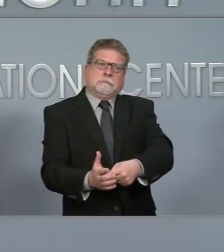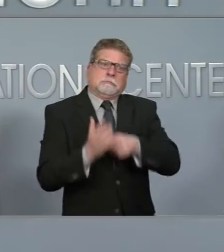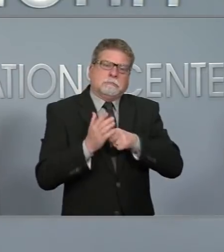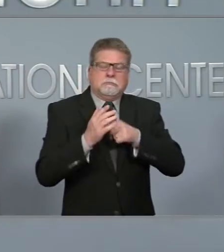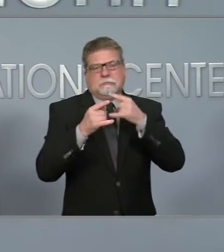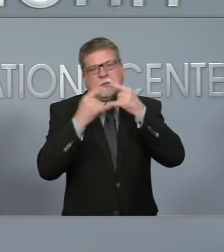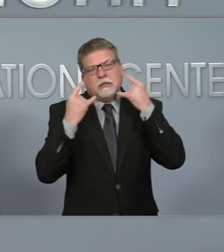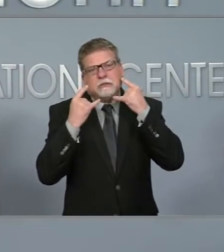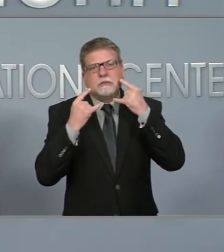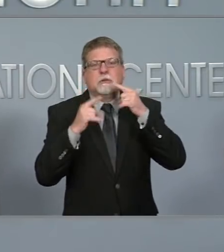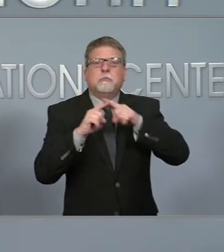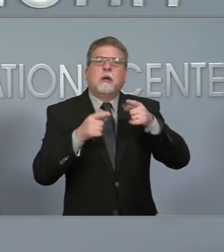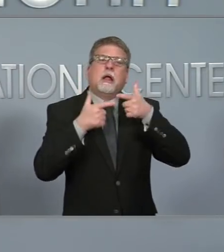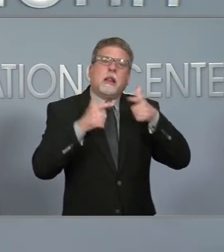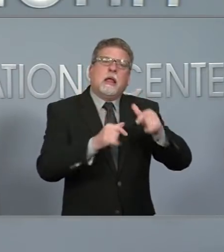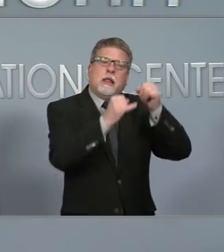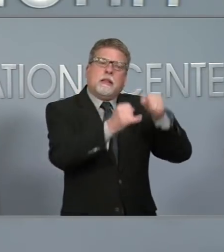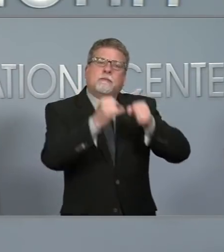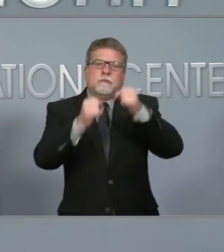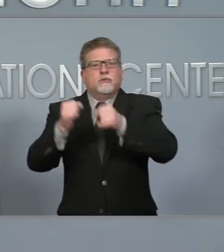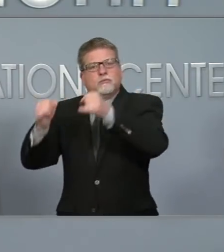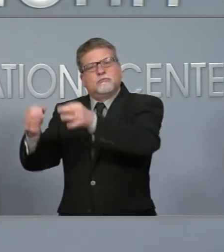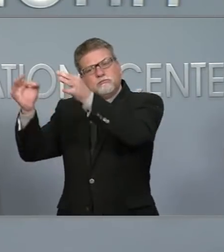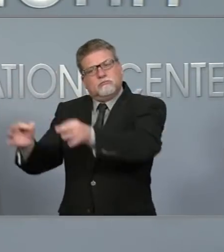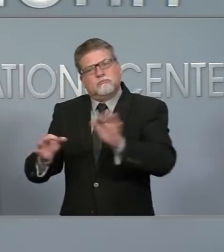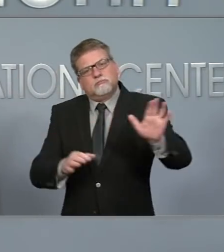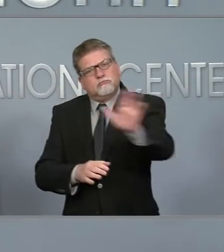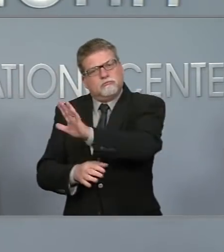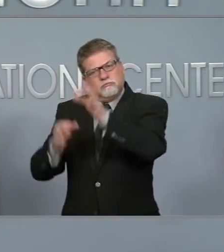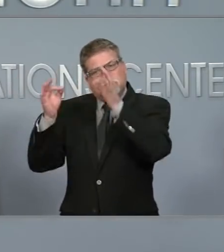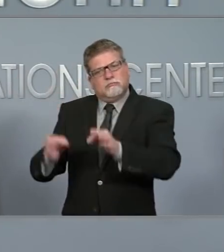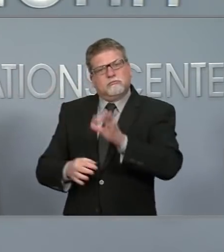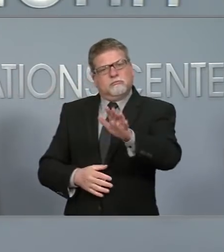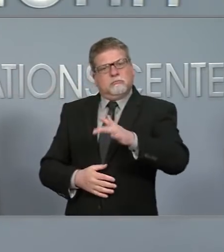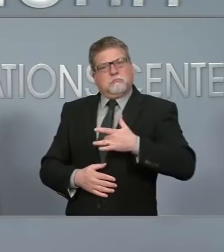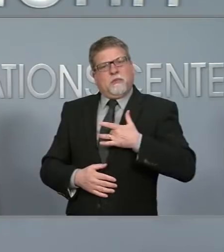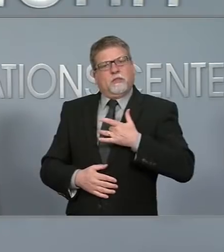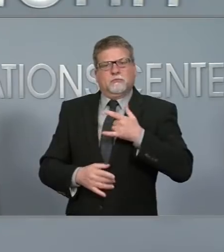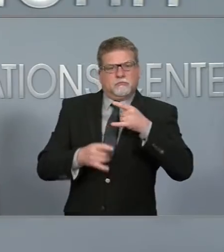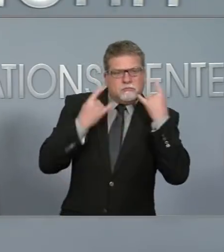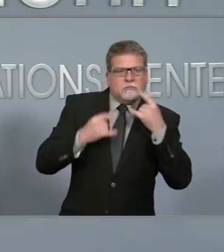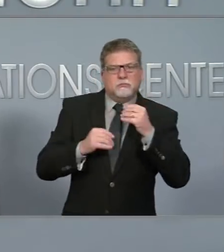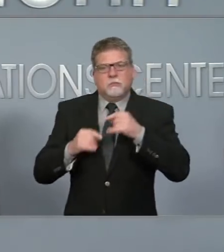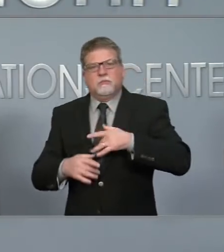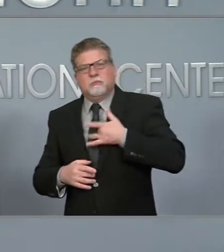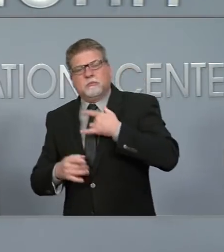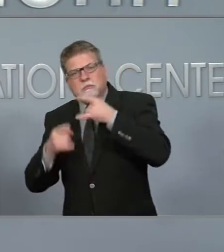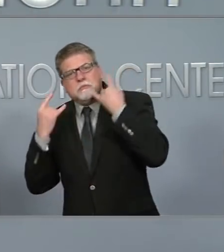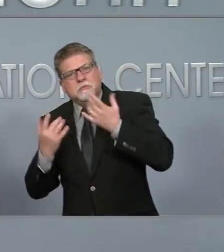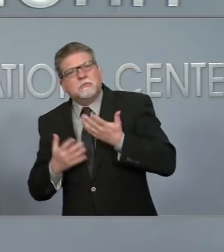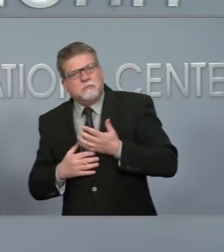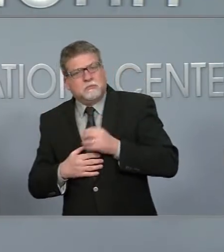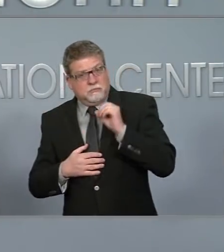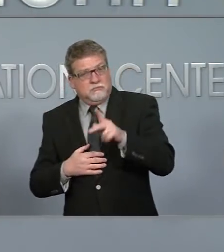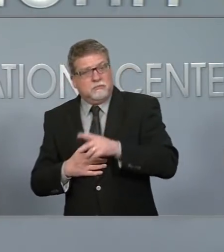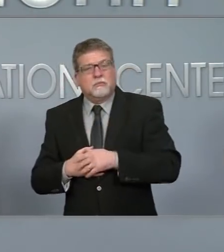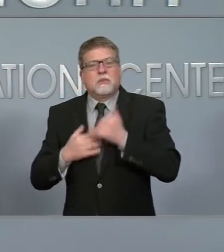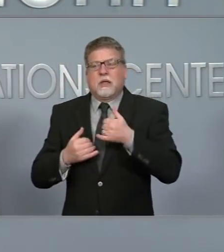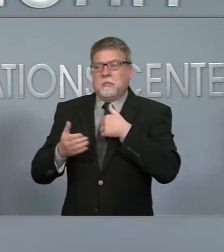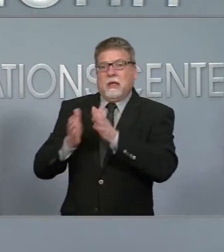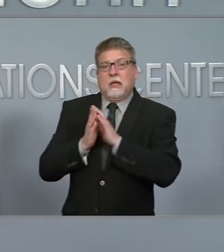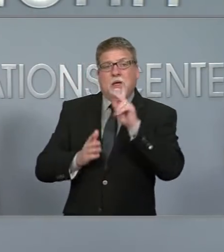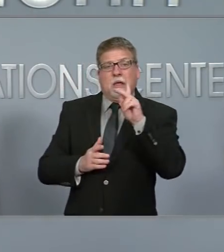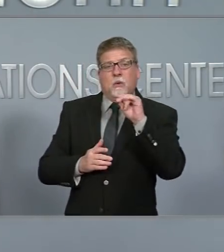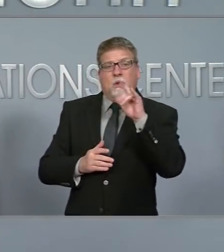más normal todos queremos esto.